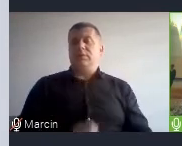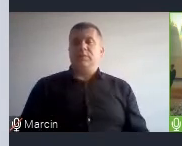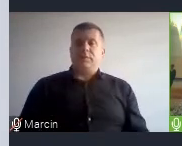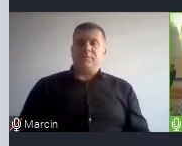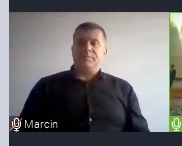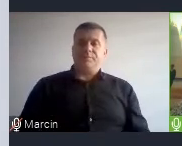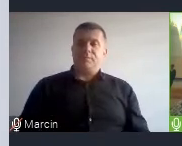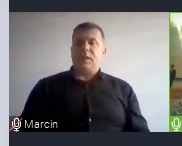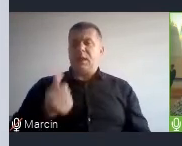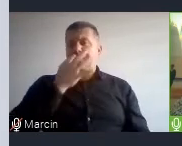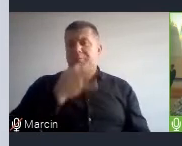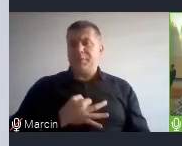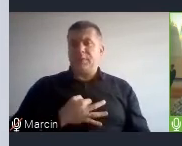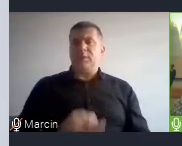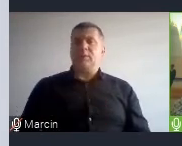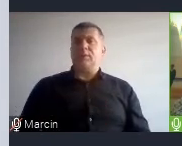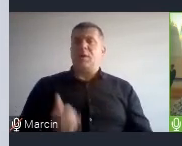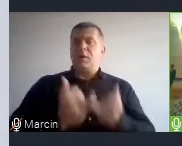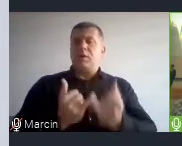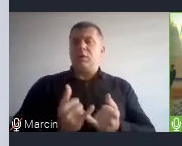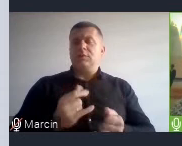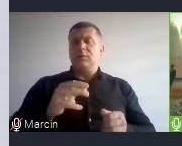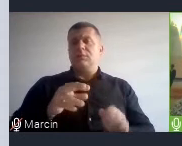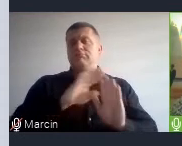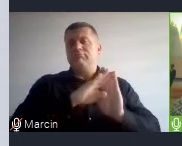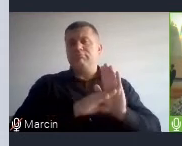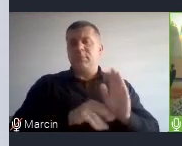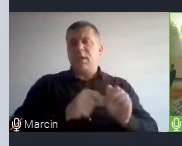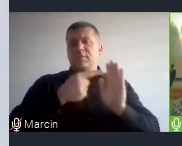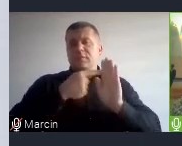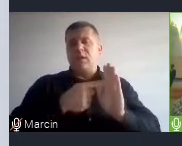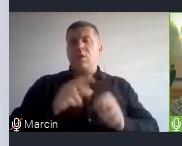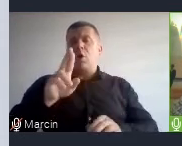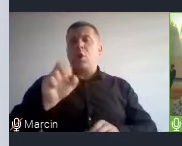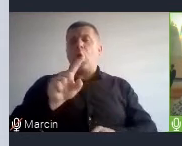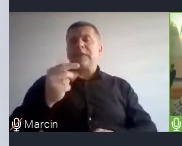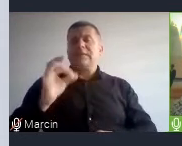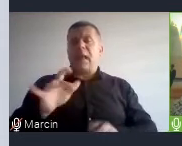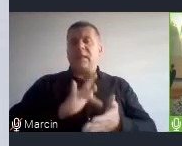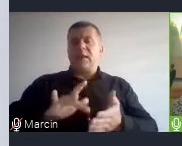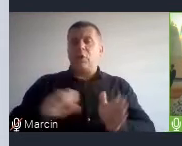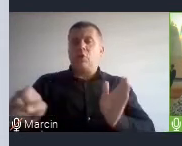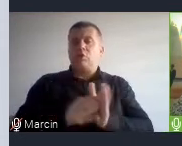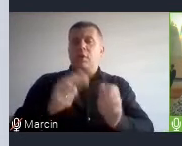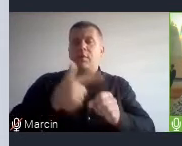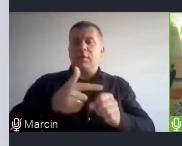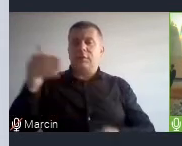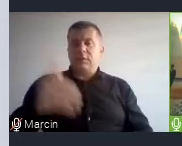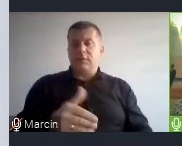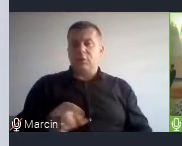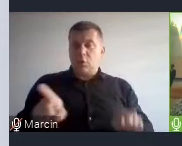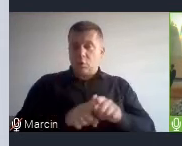Pojawiło się pytanie: „jeżeli zostały parametry wskazane w rozeznaniu rynku do 20 000 to czy również będzie nałożona korekta?"